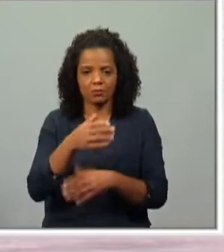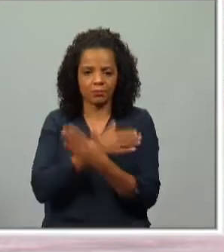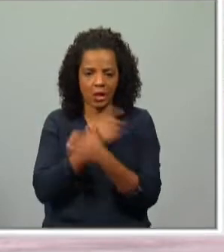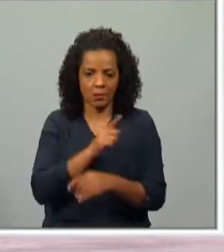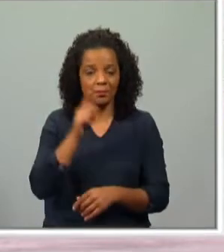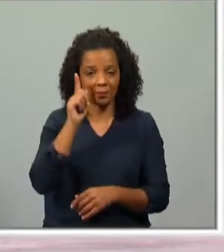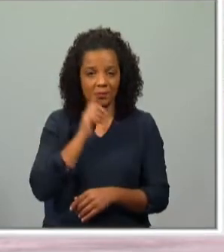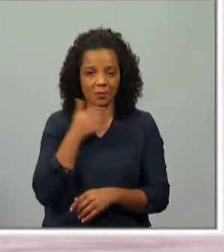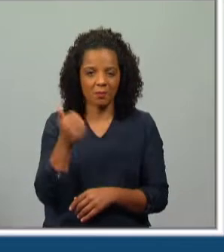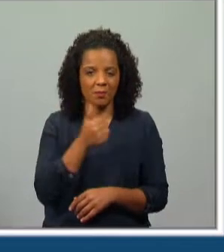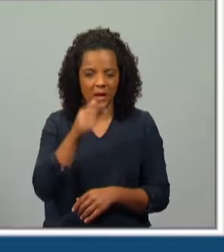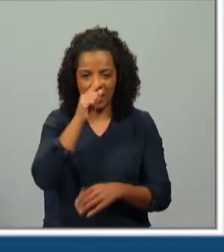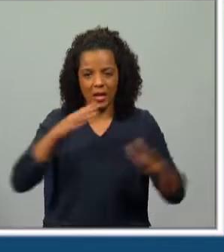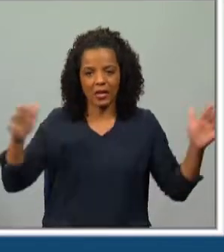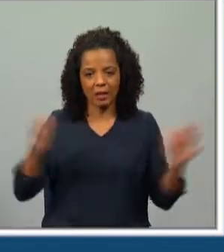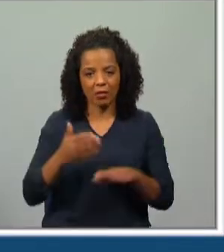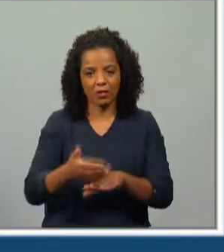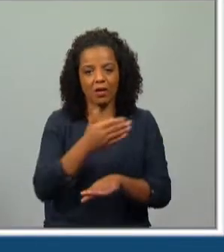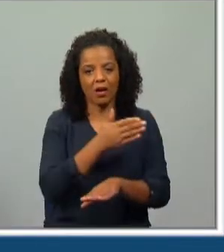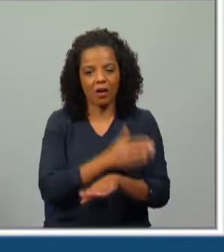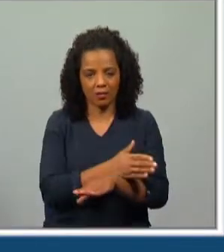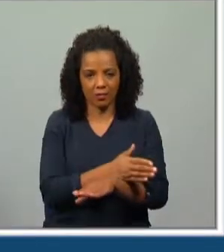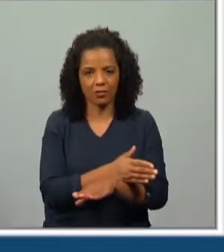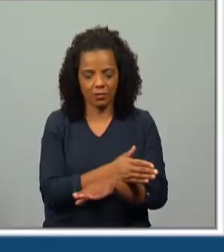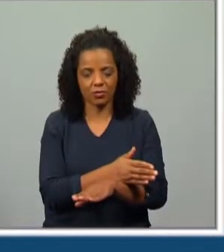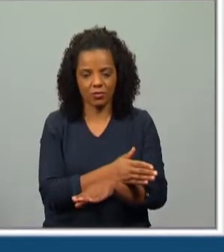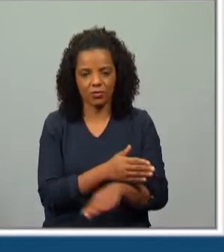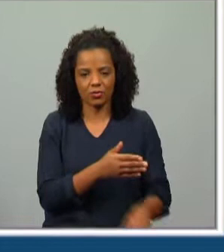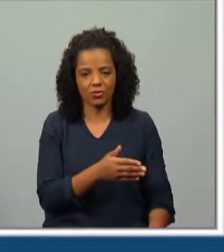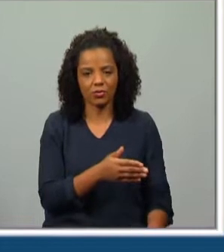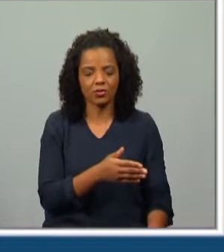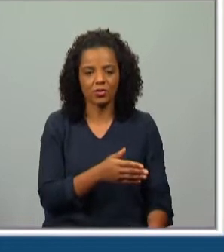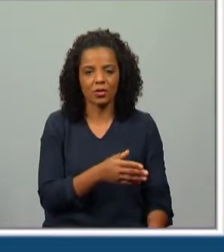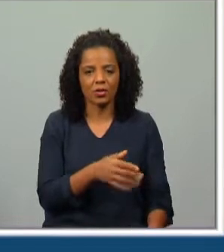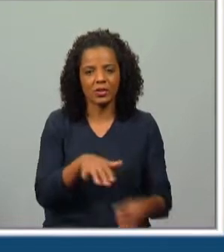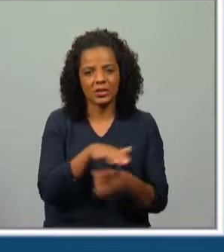bela Gaivota antes de sofrer o impacto de uma tempestade destas não é de uma 被撞擊前的美麗海鷗像這樣的風暴不是來自